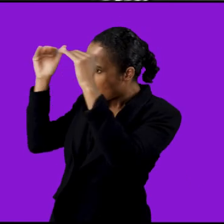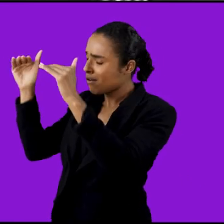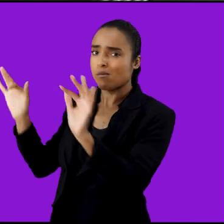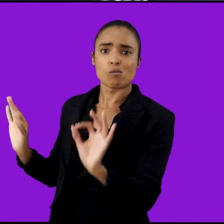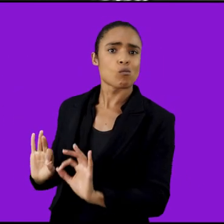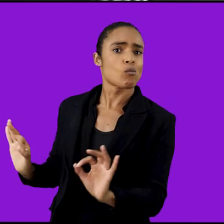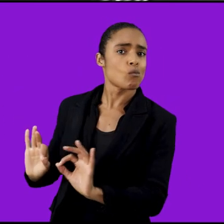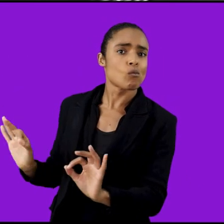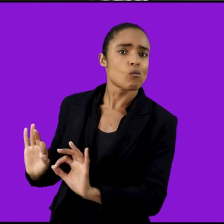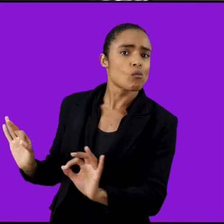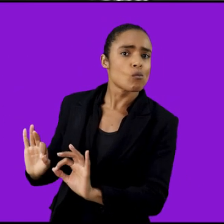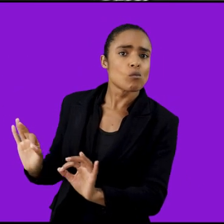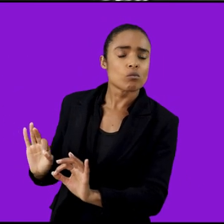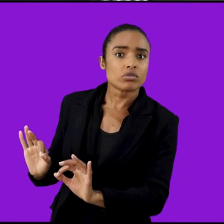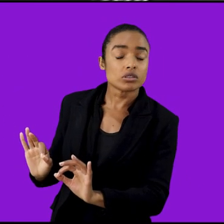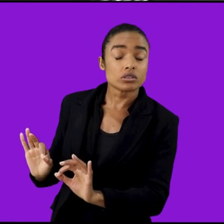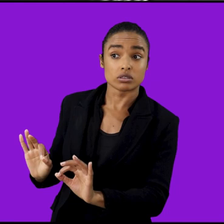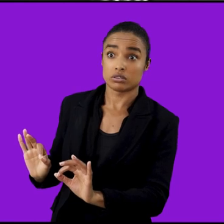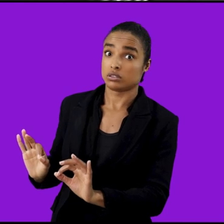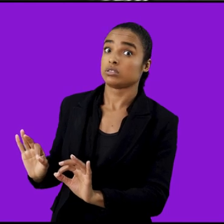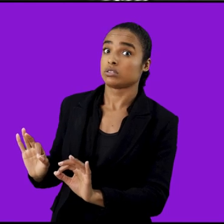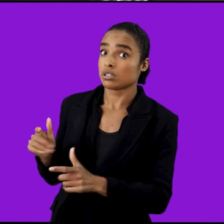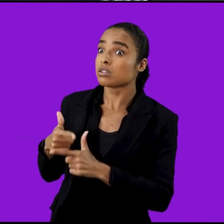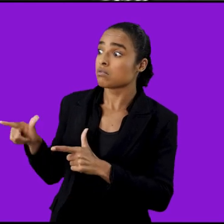Sim… Porque pô, a gente tá nesse momento de da